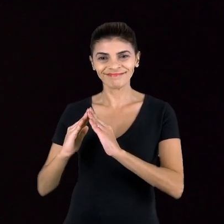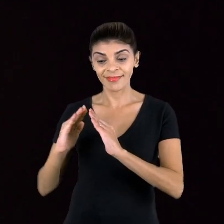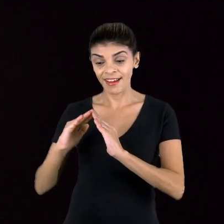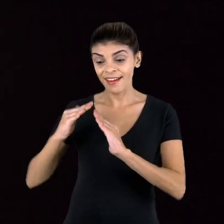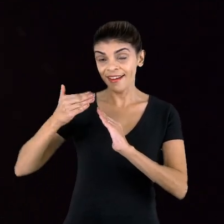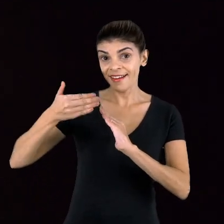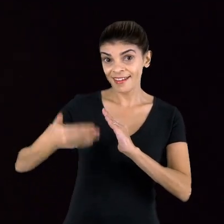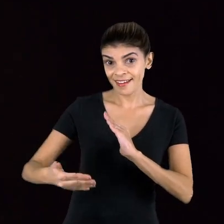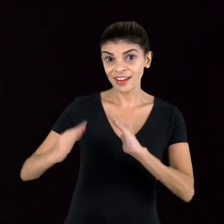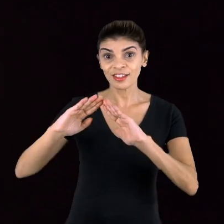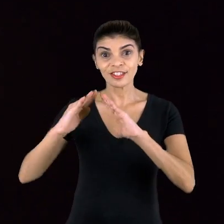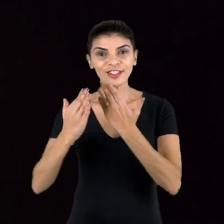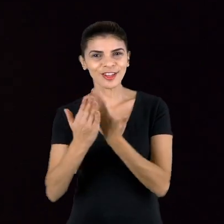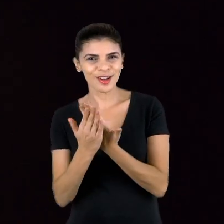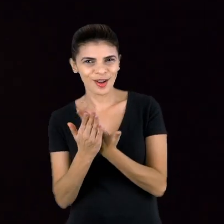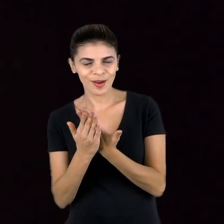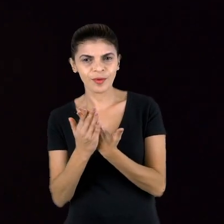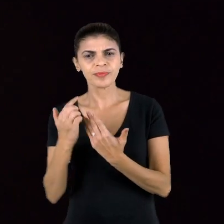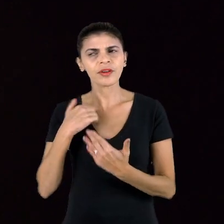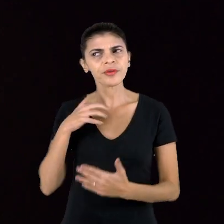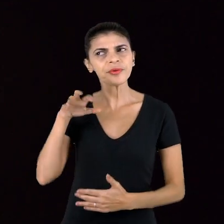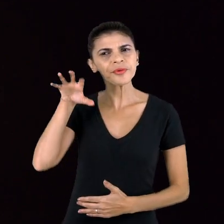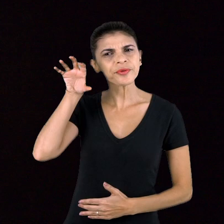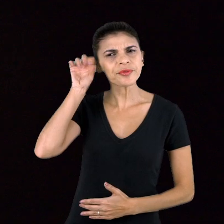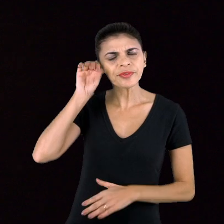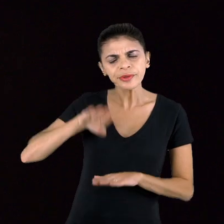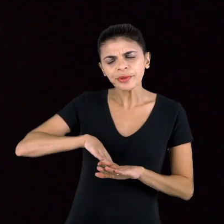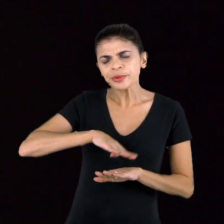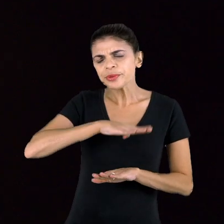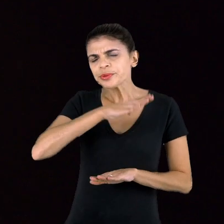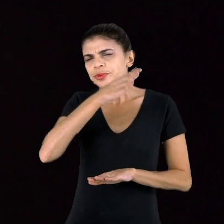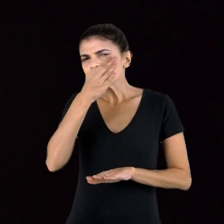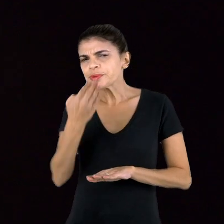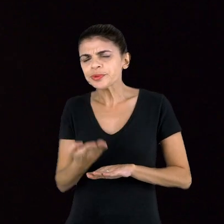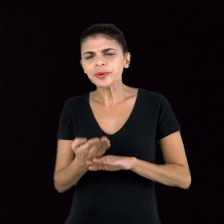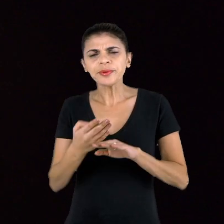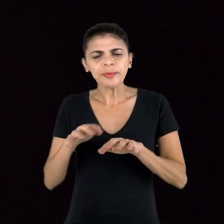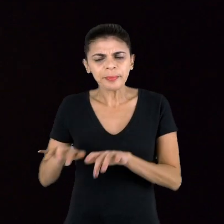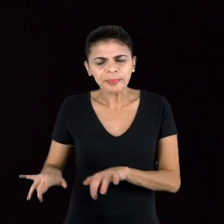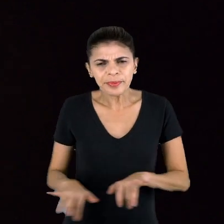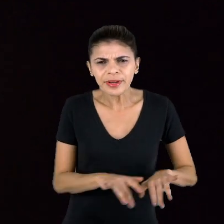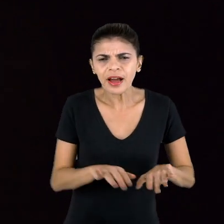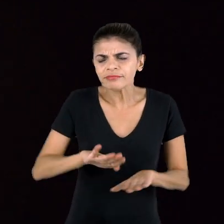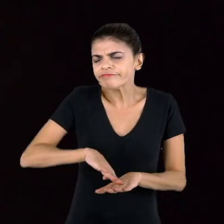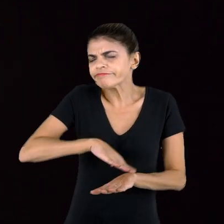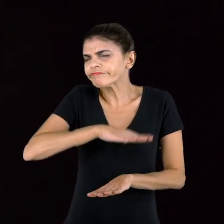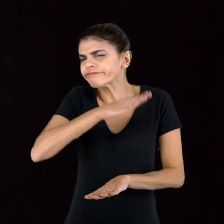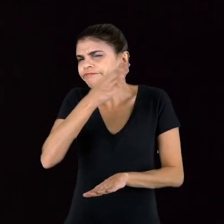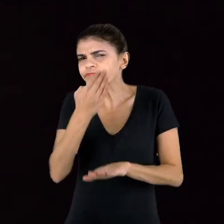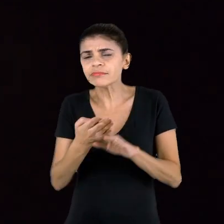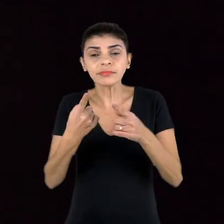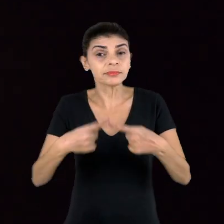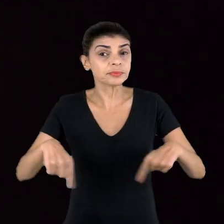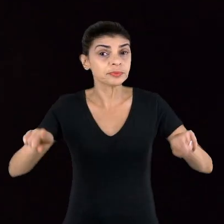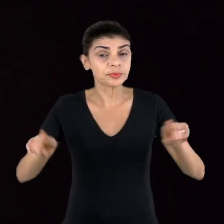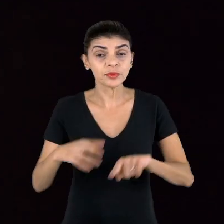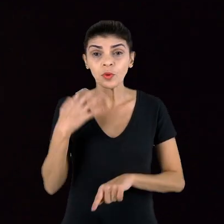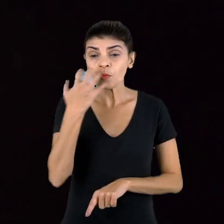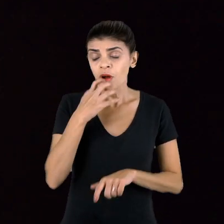Então, eu ouvia piano o dia inteiro, música o dia inteiro, né? E quando não era o piano das aulas de piano,